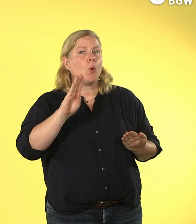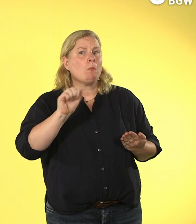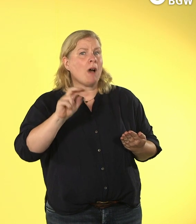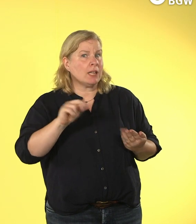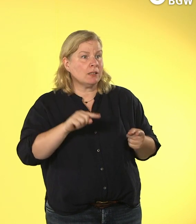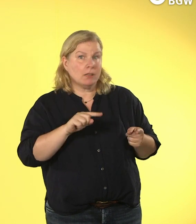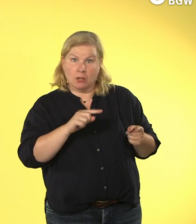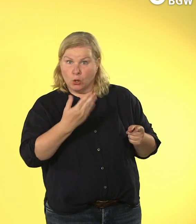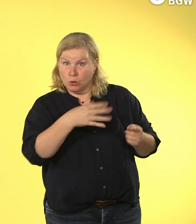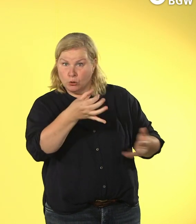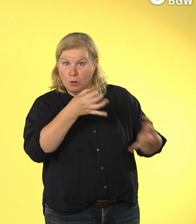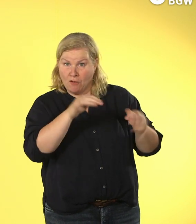ob noch Fragen offen sind.